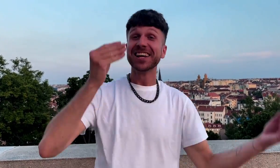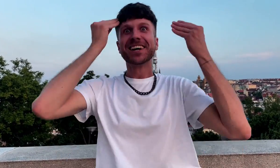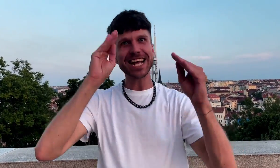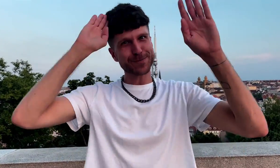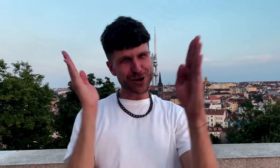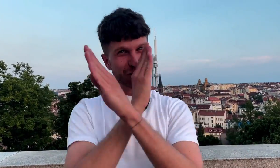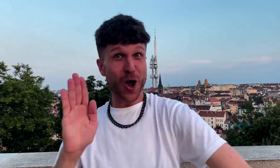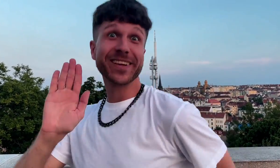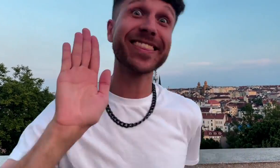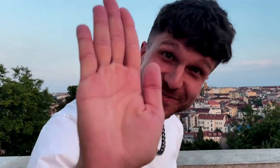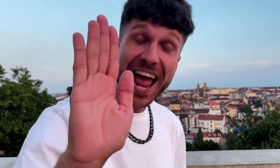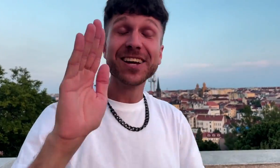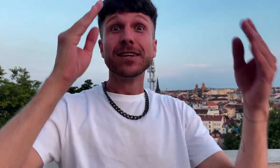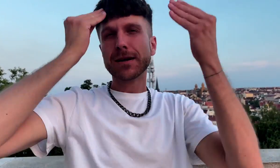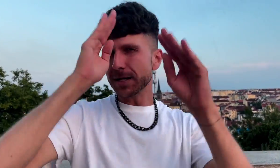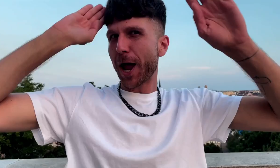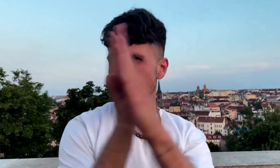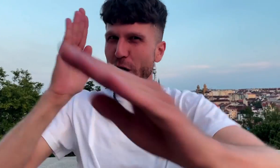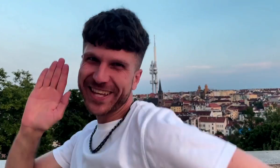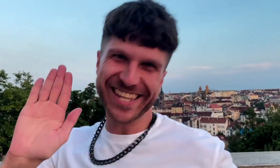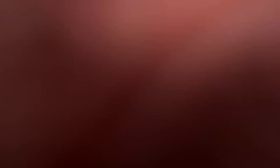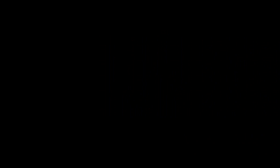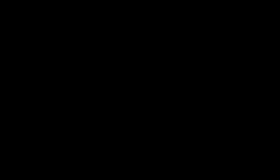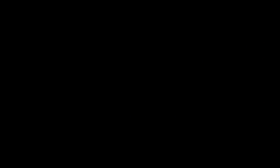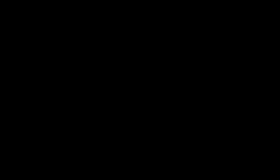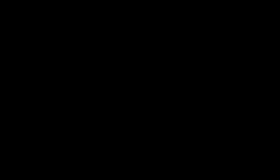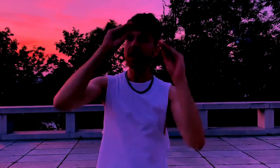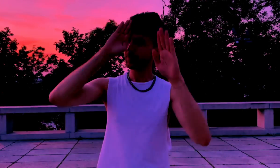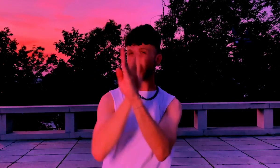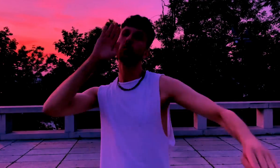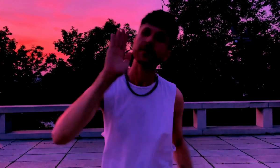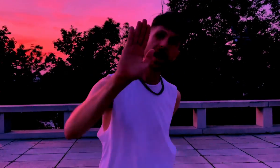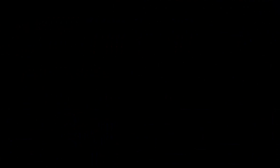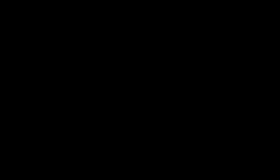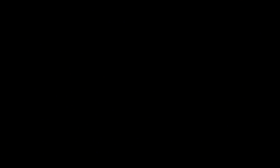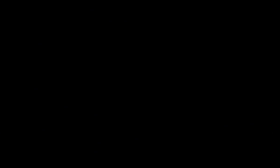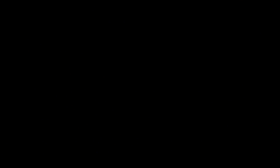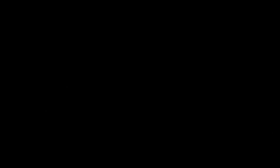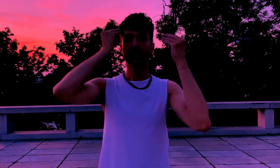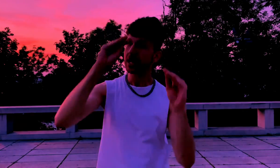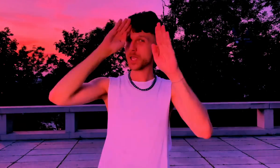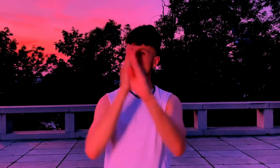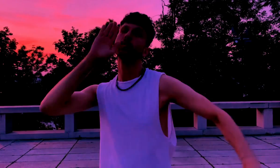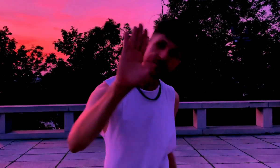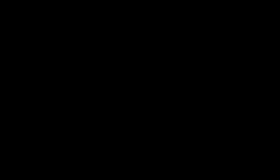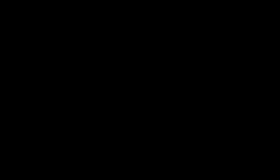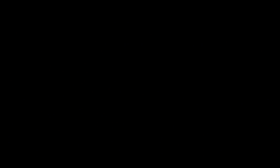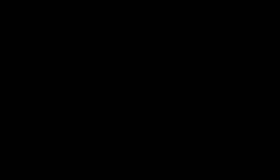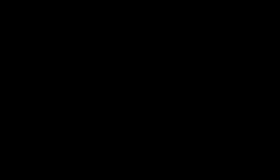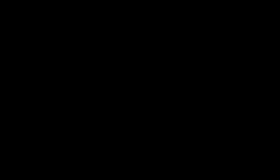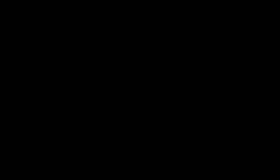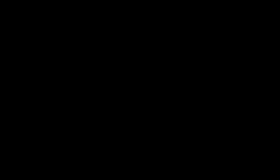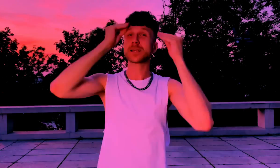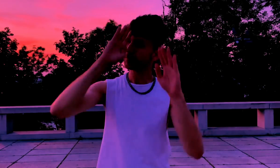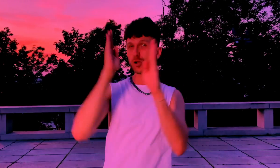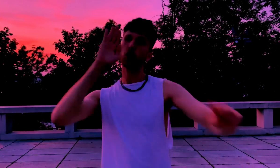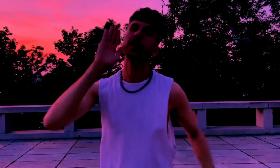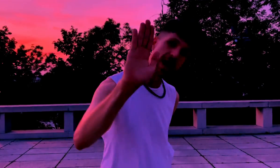Respektuji tvé rozhodnutí.